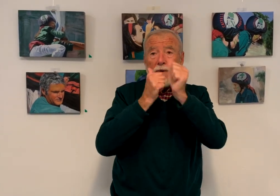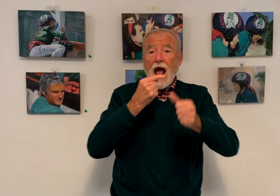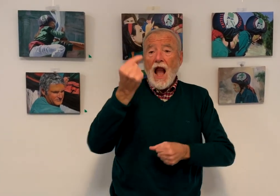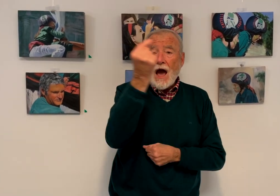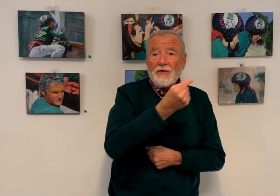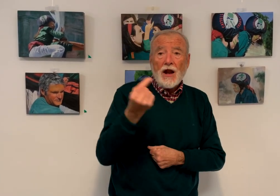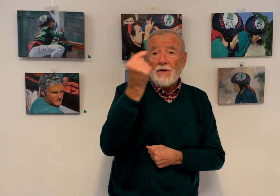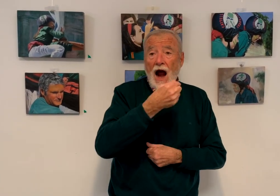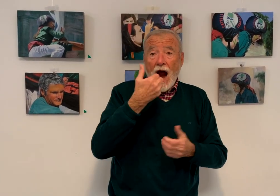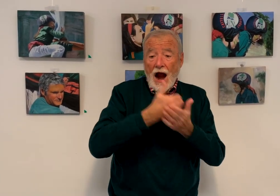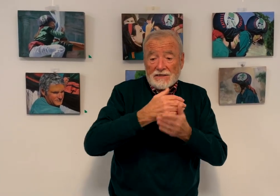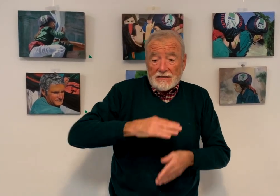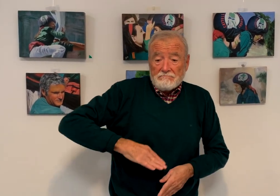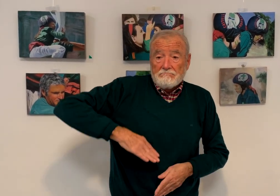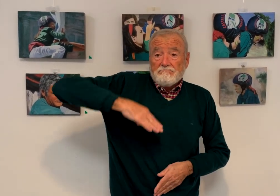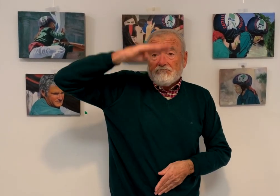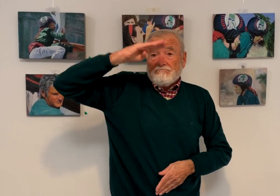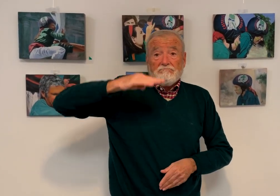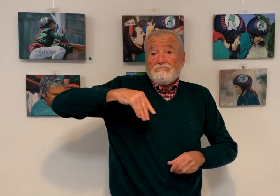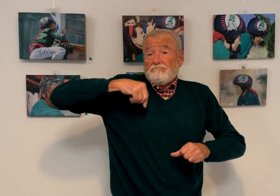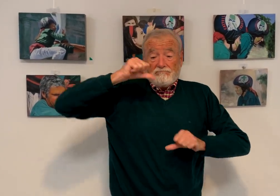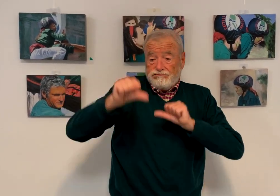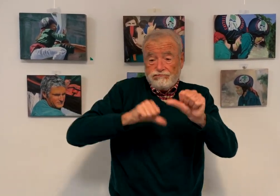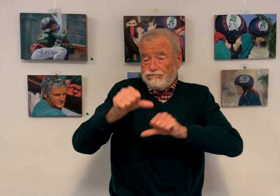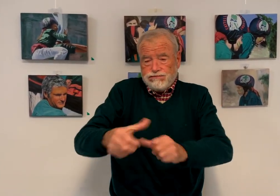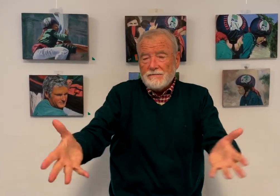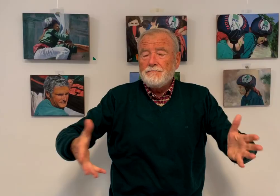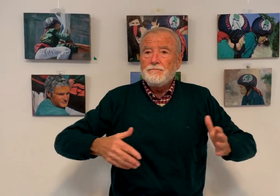a copiar láminas con lápiz hasta que crecí y desenvolve.